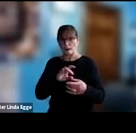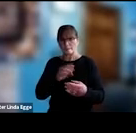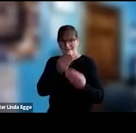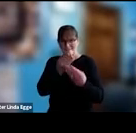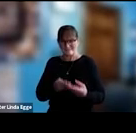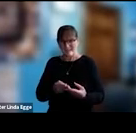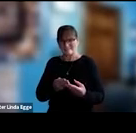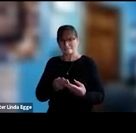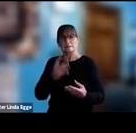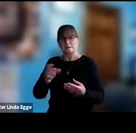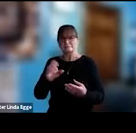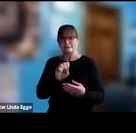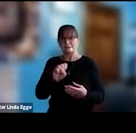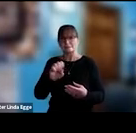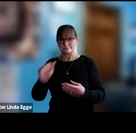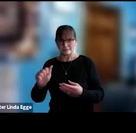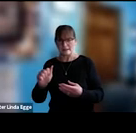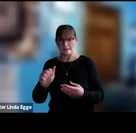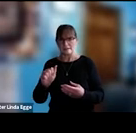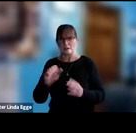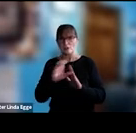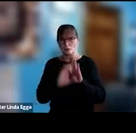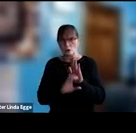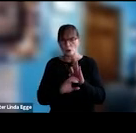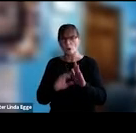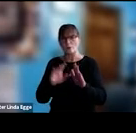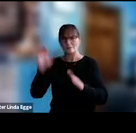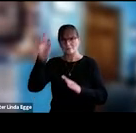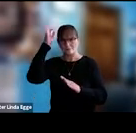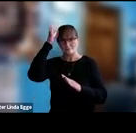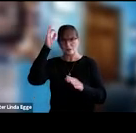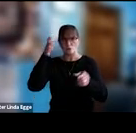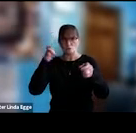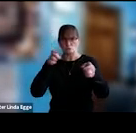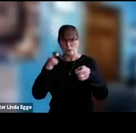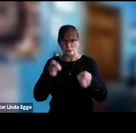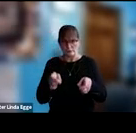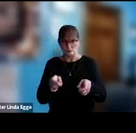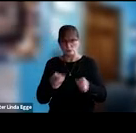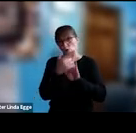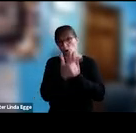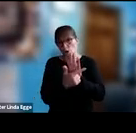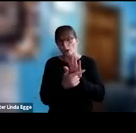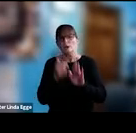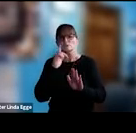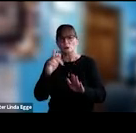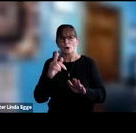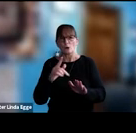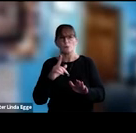en el Código de Reglamentos Federales de la SSA. Si no están familiarizados con esto, les recomiendo encarecidamente que consulten